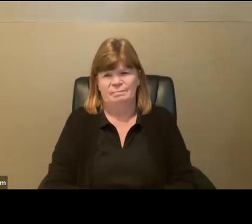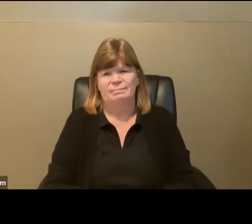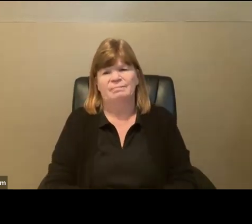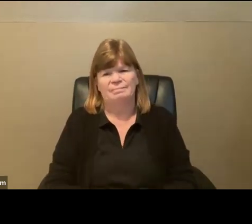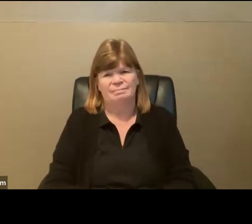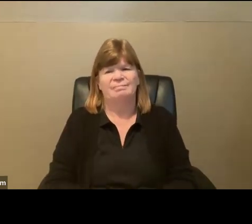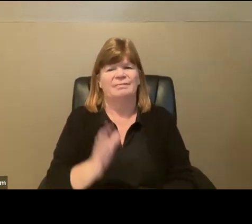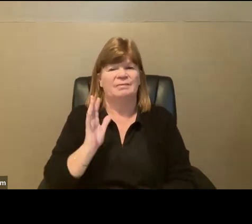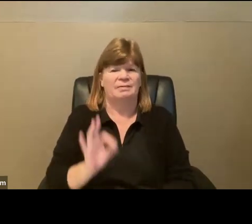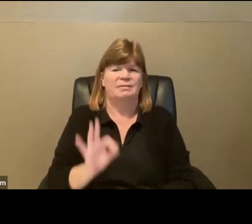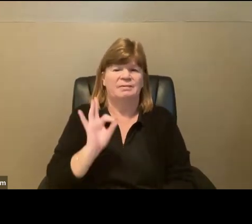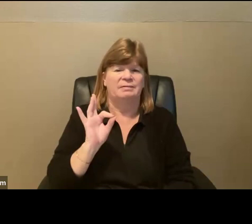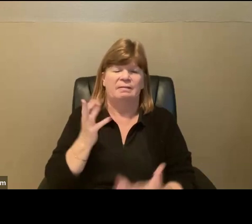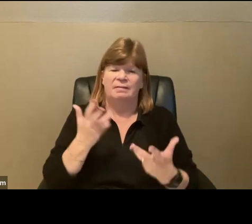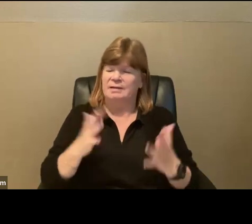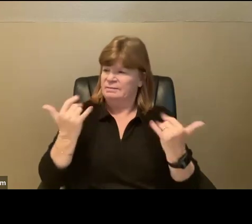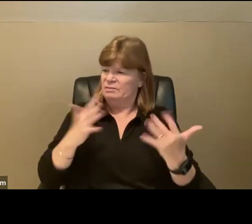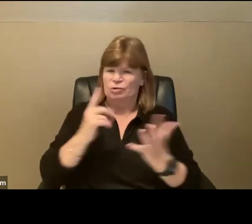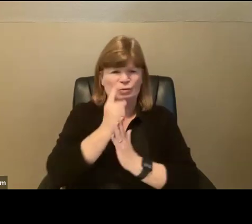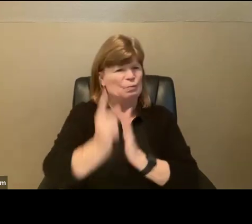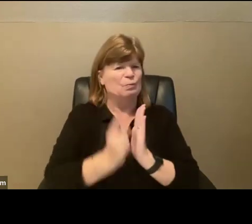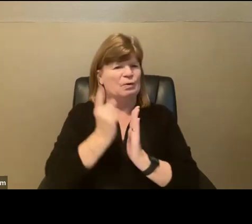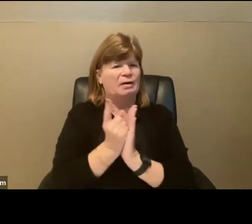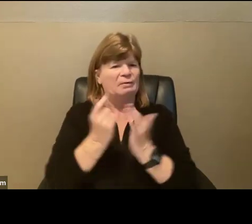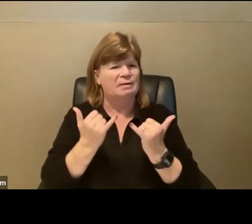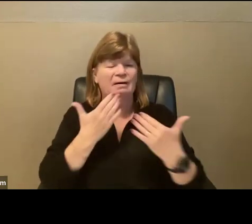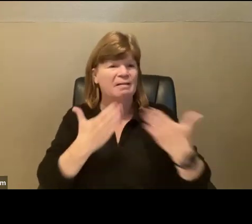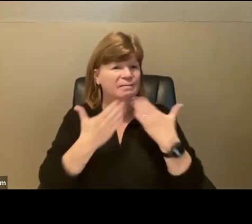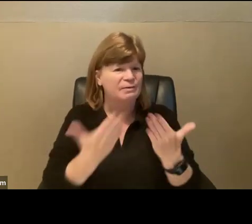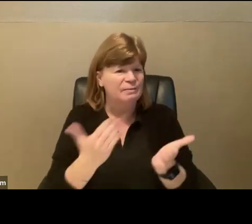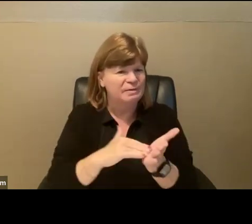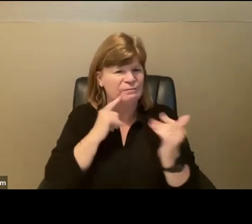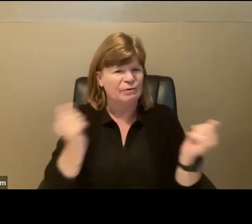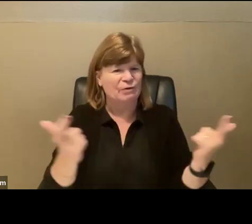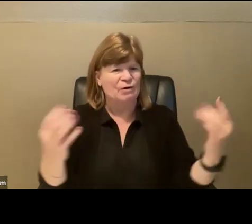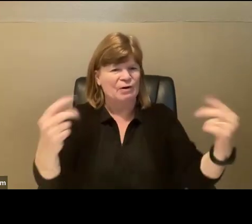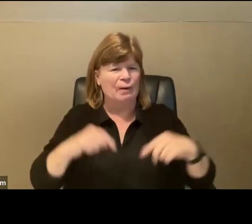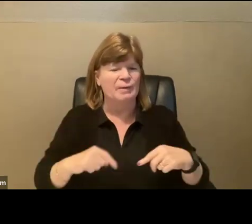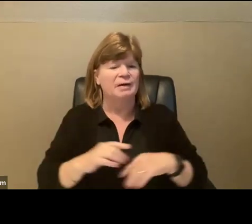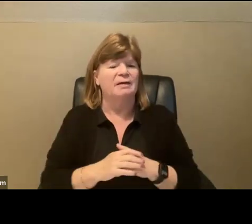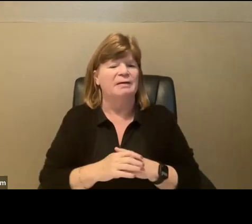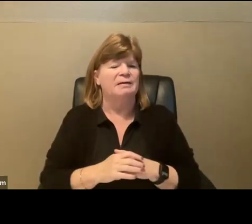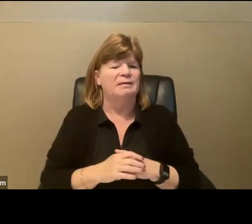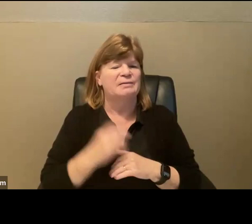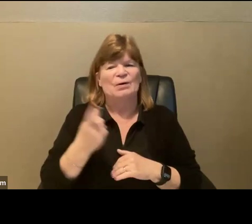Pero eso es a la hora en punto. Les agradezco nuevamente a todos por venir. Siempre son preguntas maravillosas.